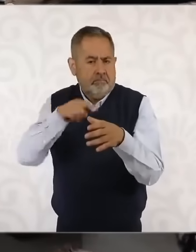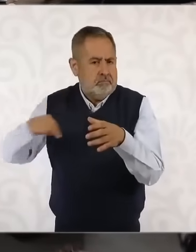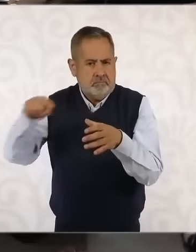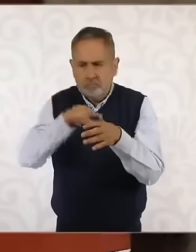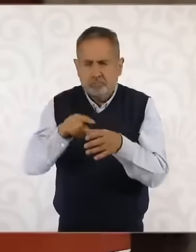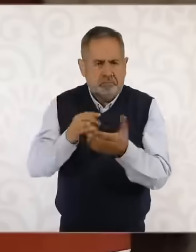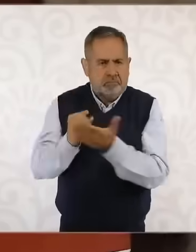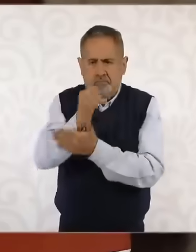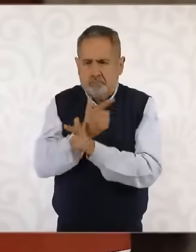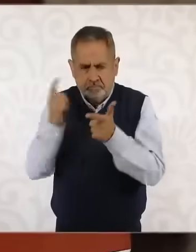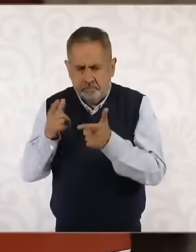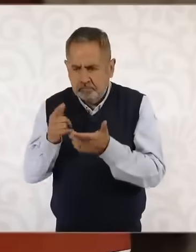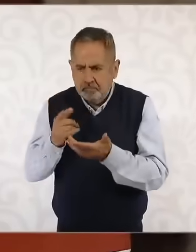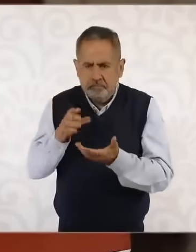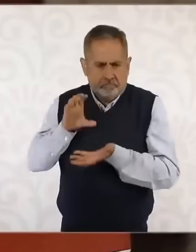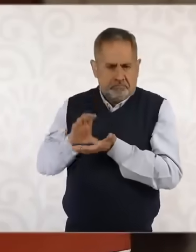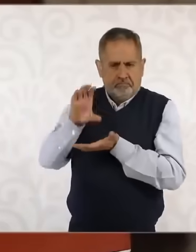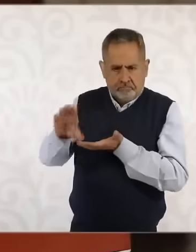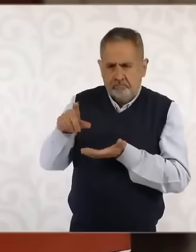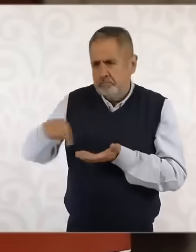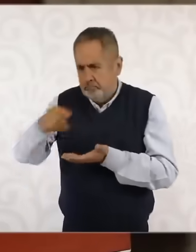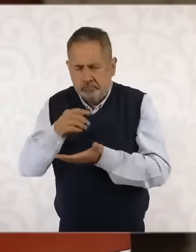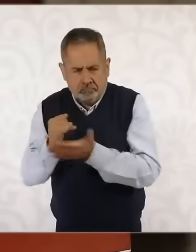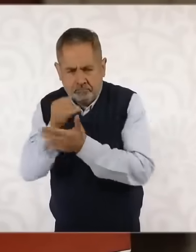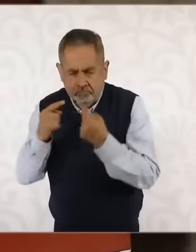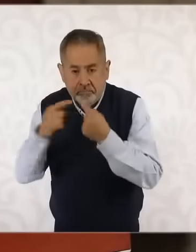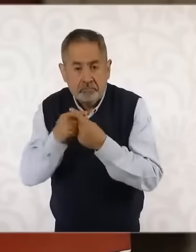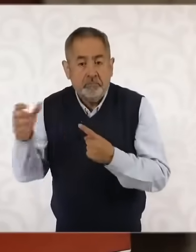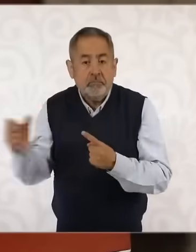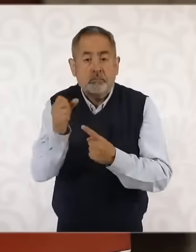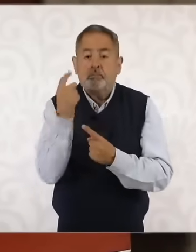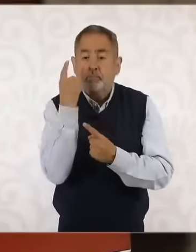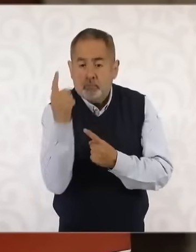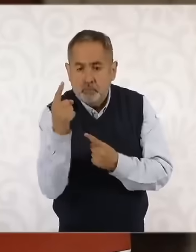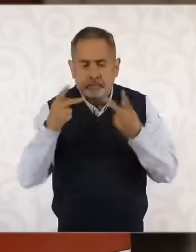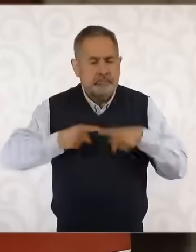jurídica y patrimonio propio. Para que una persona pueda ser titular de la fiscalía. Se